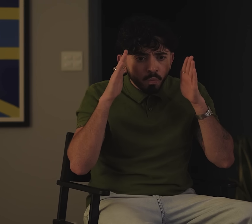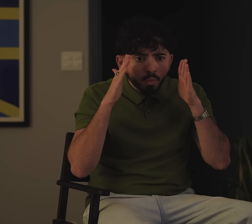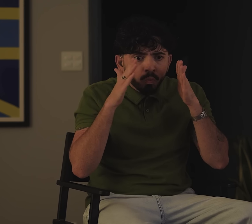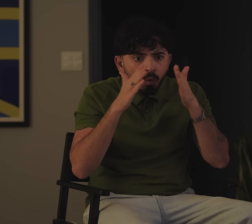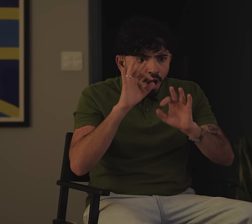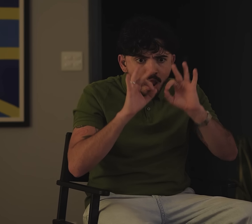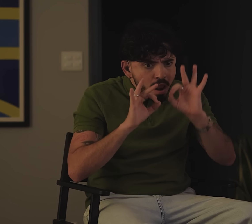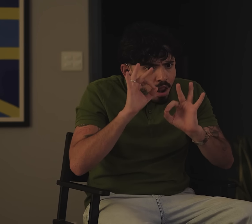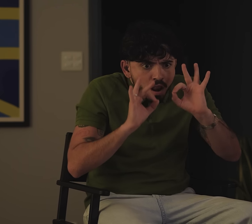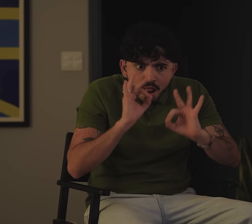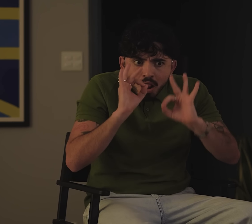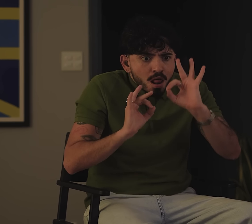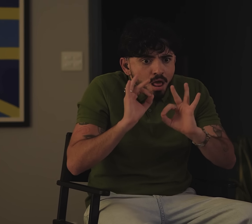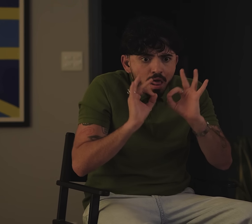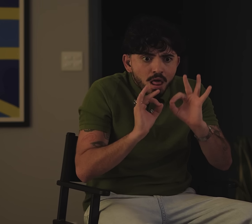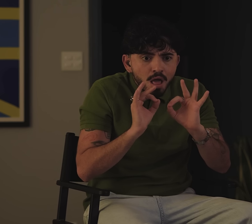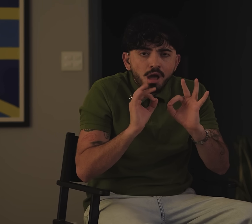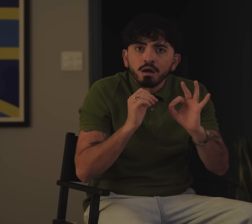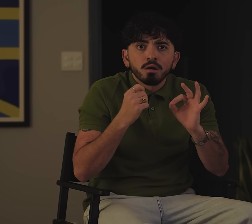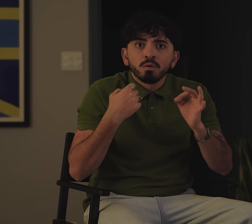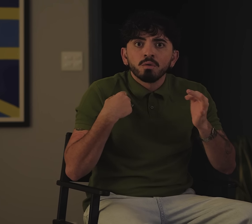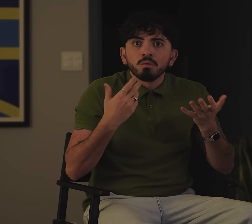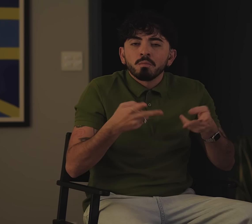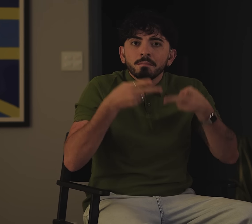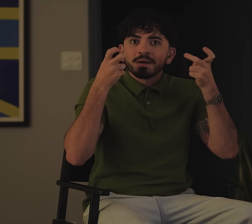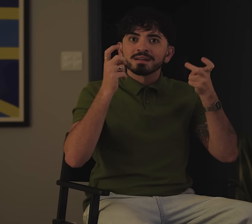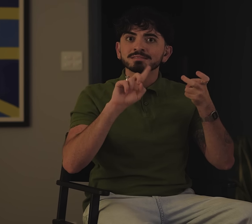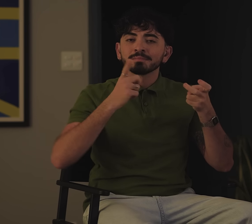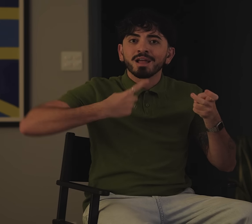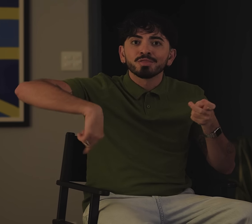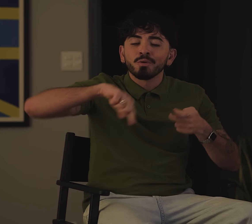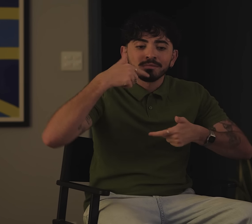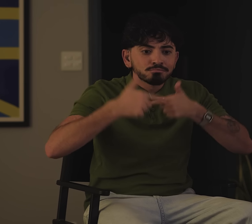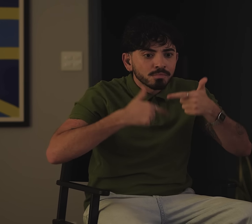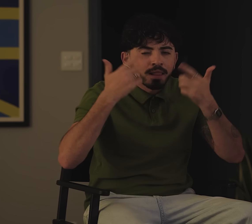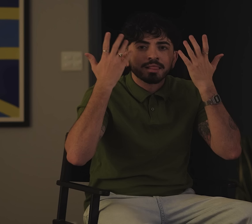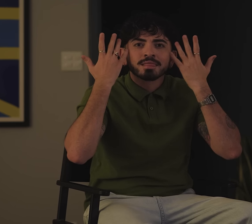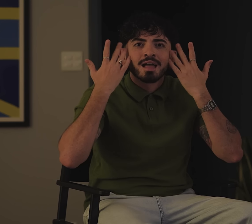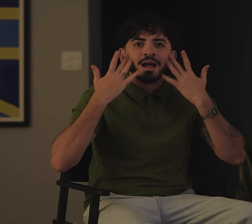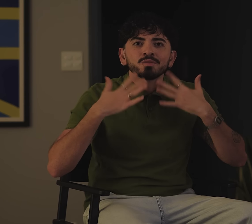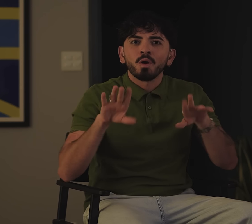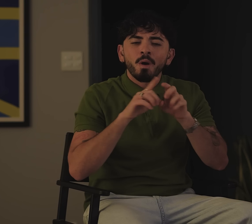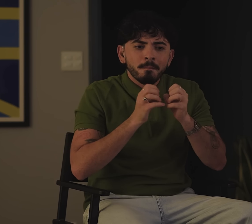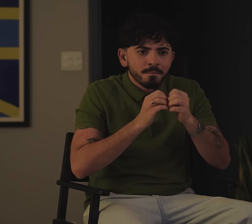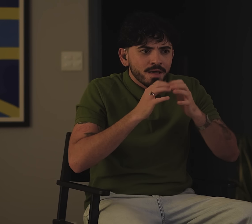Porque fiquei tão, tão, tão focado nisso, pensando nos projetos futuros, que nem percebemos. Ficamos trabalhando com vontade e tudo foi acontecendo naturalmente.